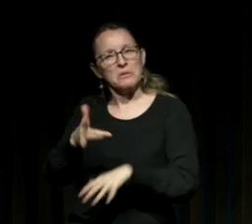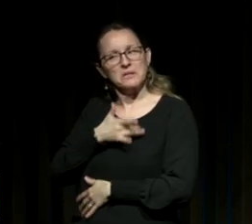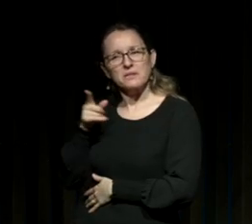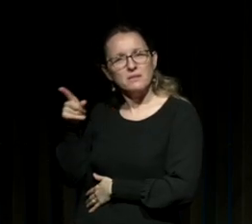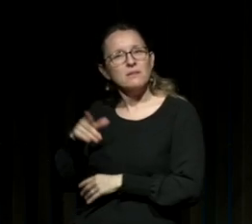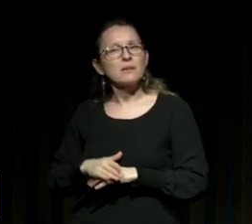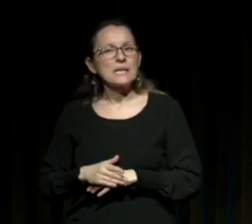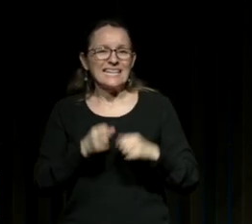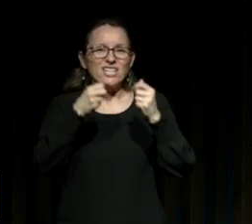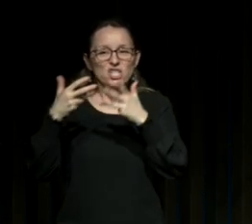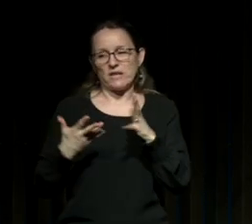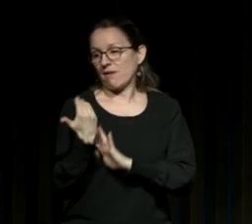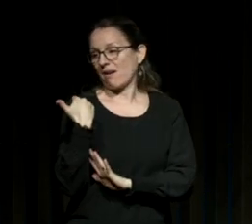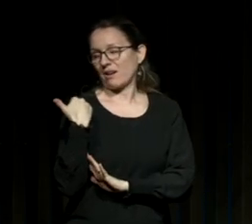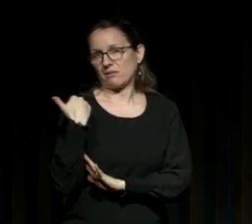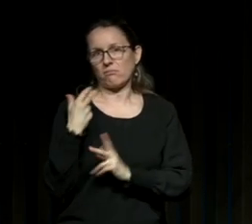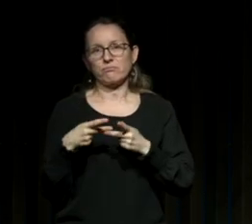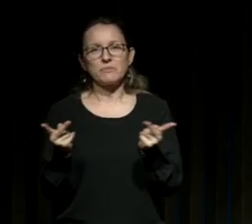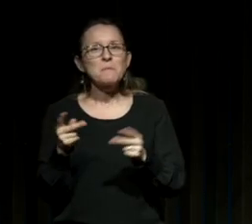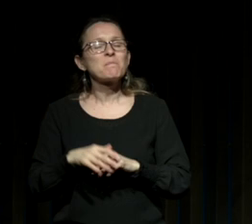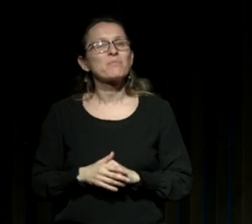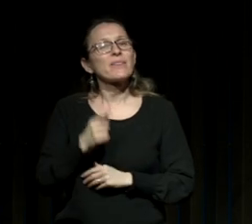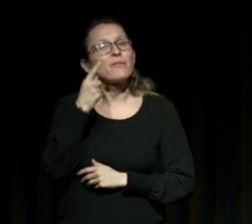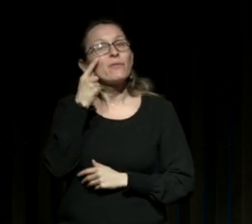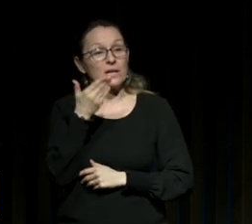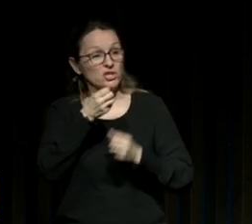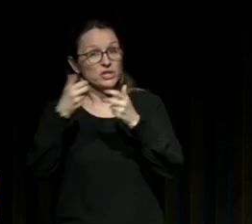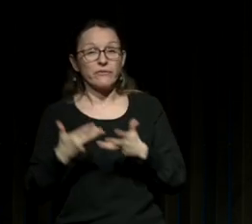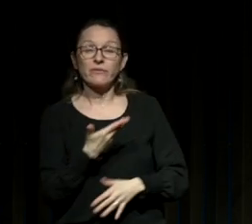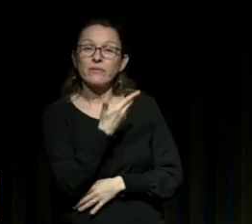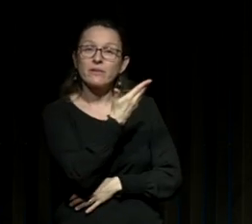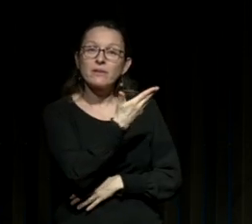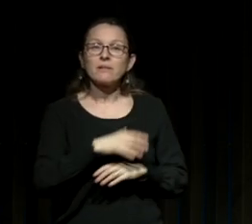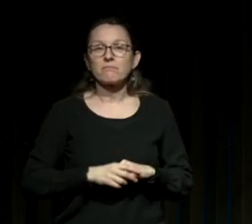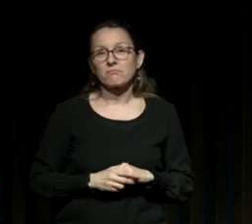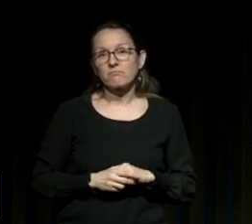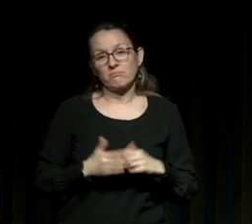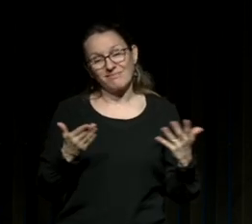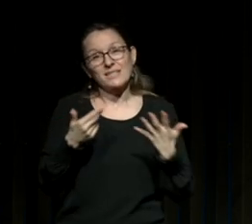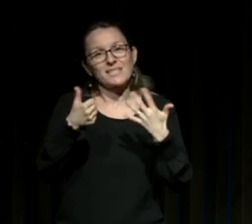un petit peu plus récents et vous voyez que les chiffres sont pratiquement à 16 % chez les hommes